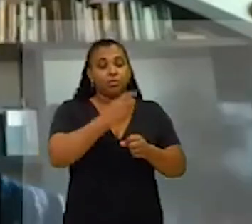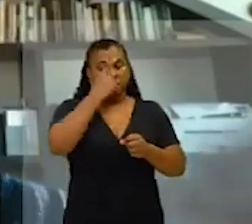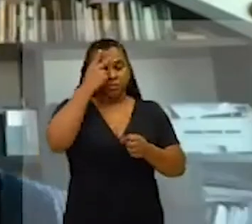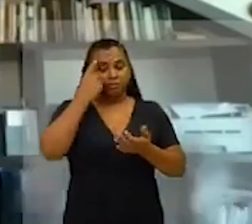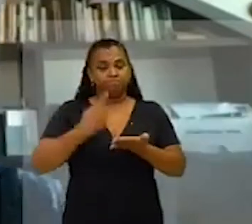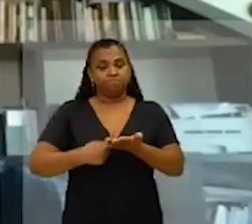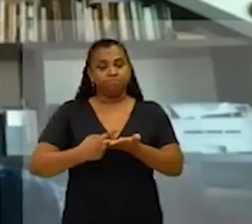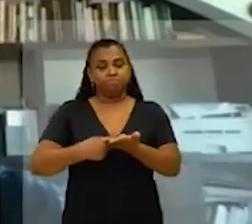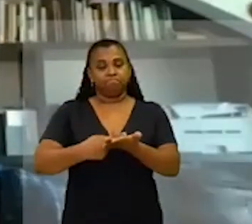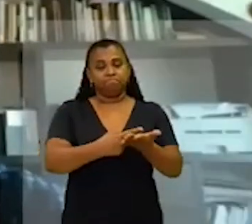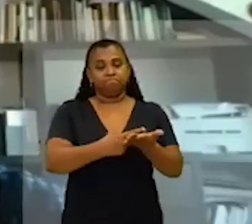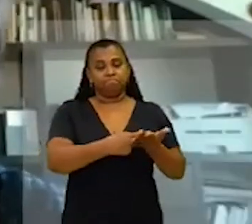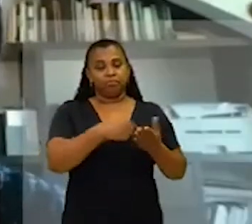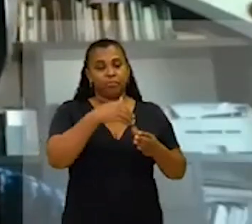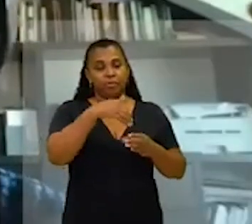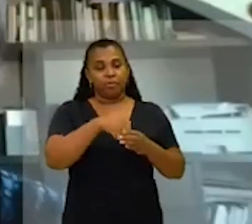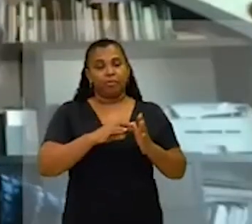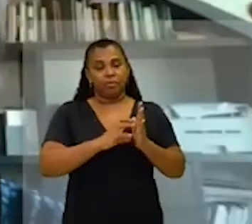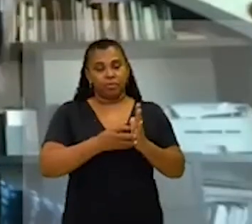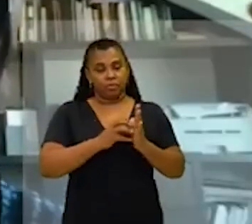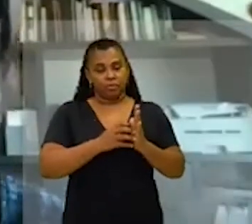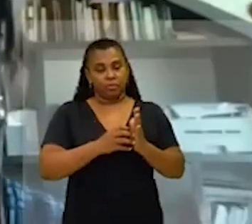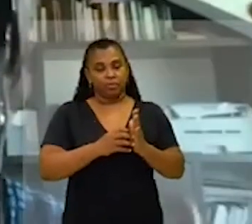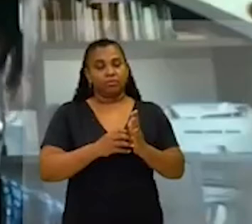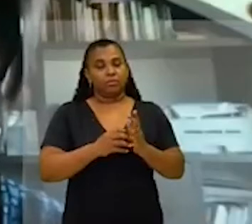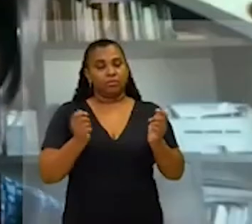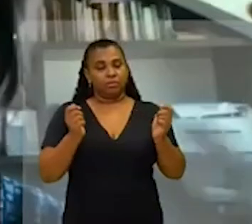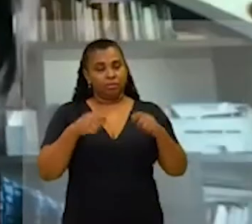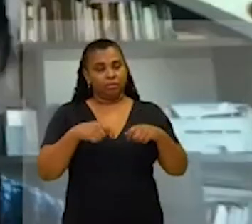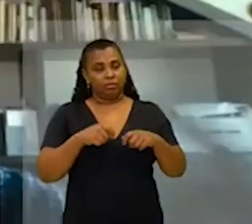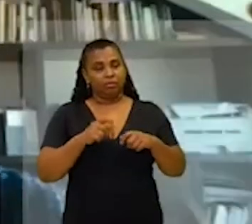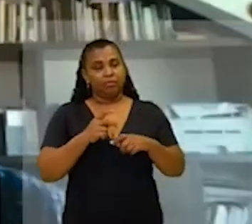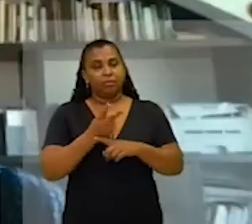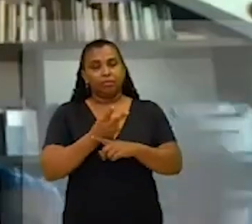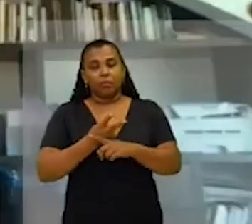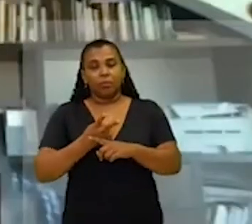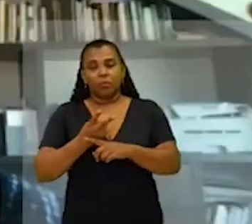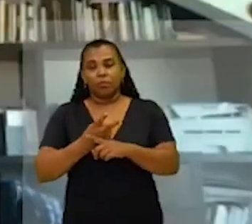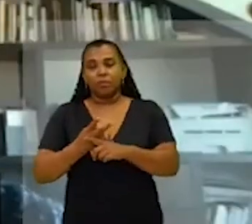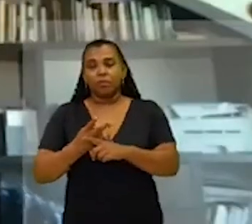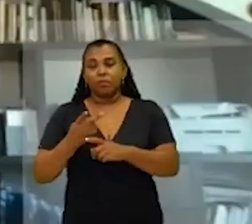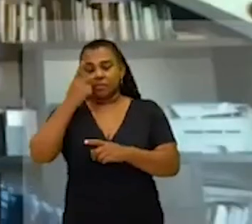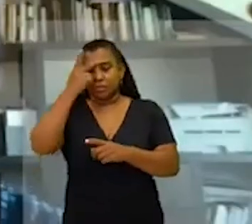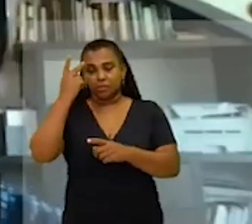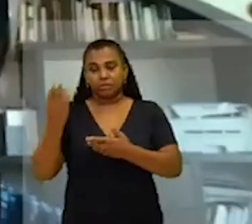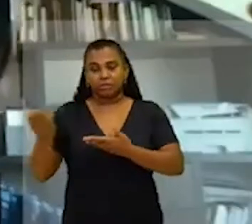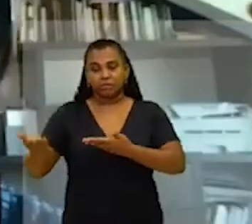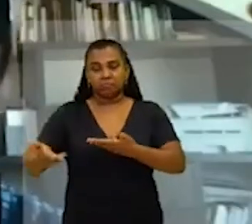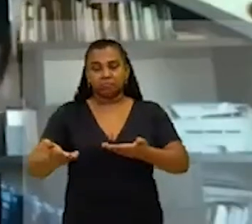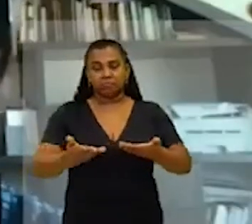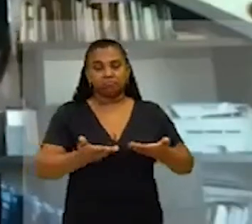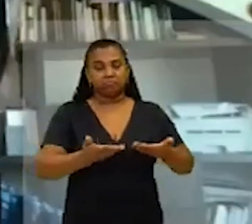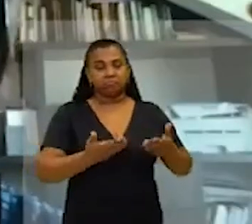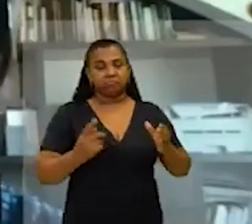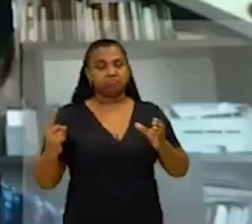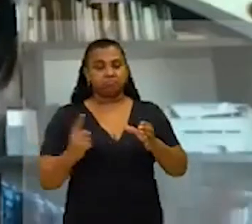o que fazer um dos partidos fossem buscar mais feriados né porque com isso esse trade uma maior é